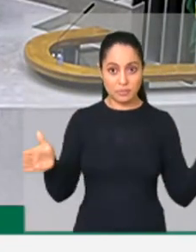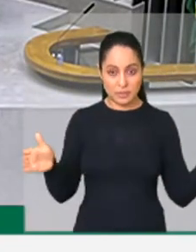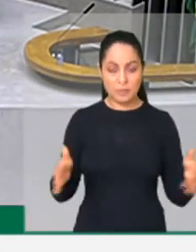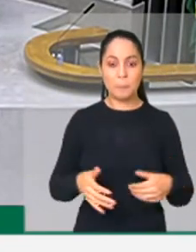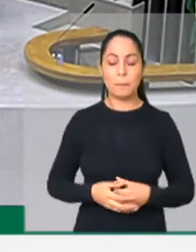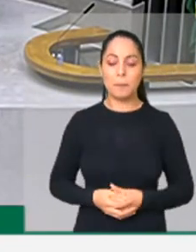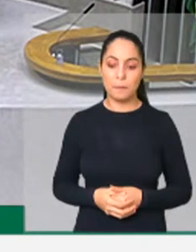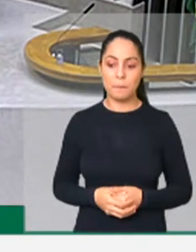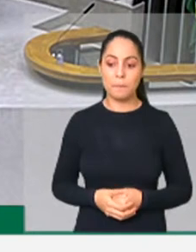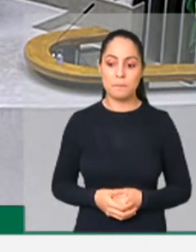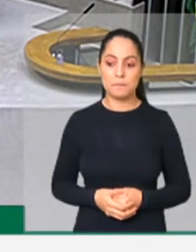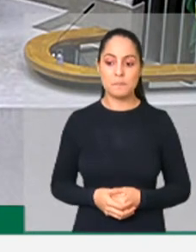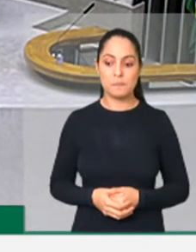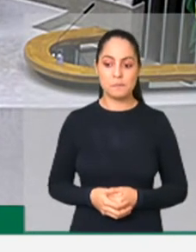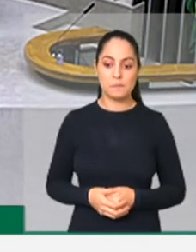DE LEI. ENTRE AS MEDIDAS